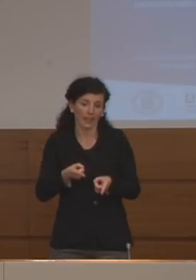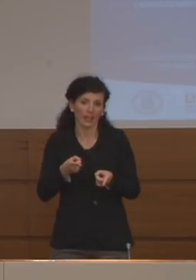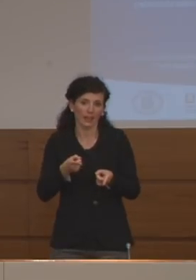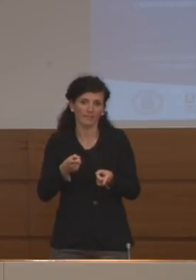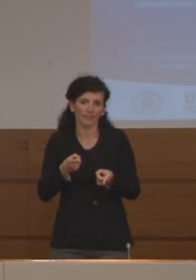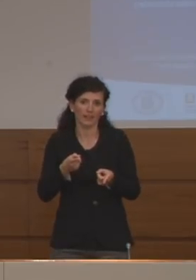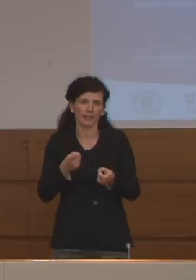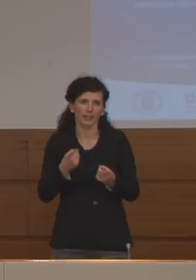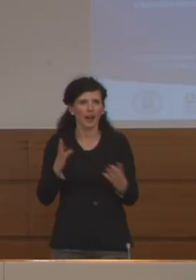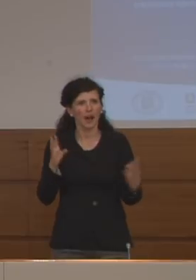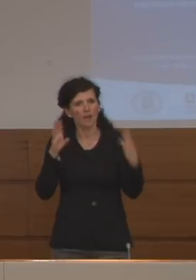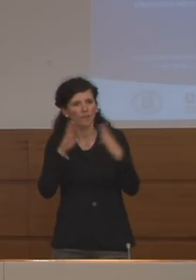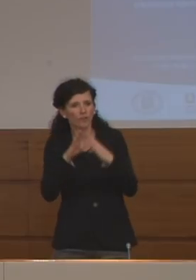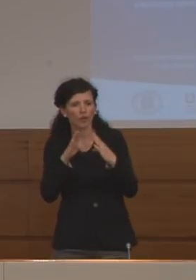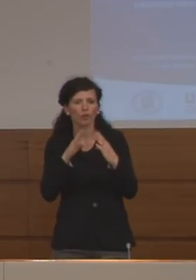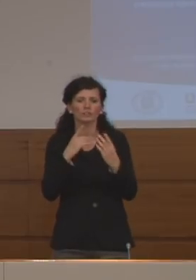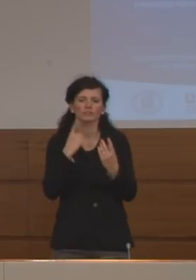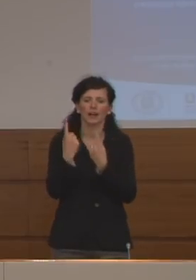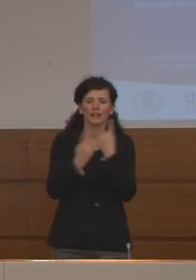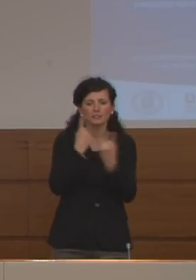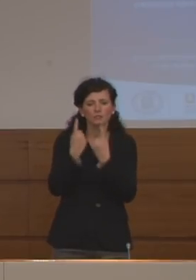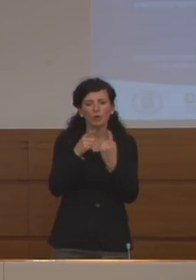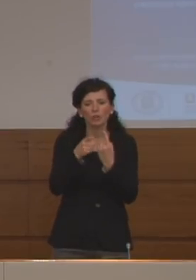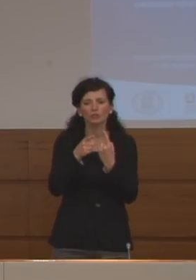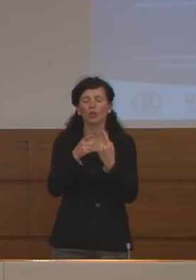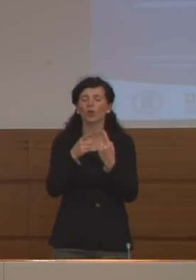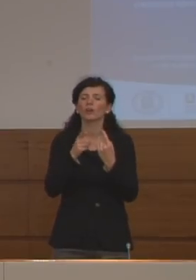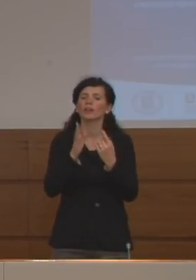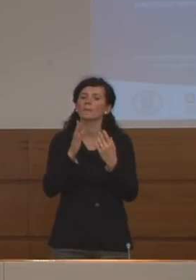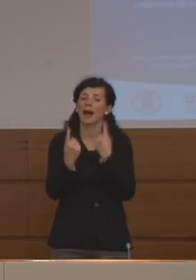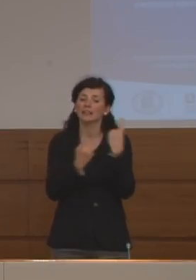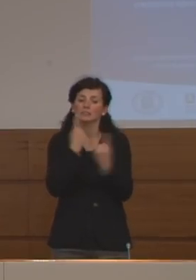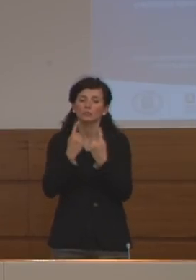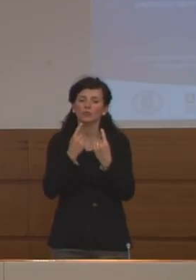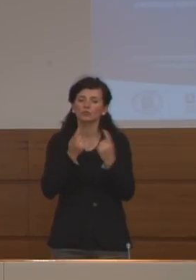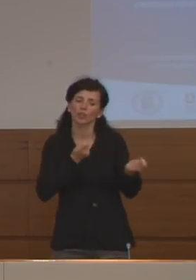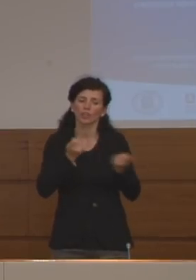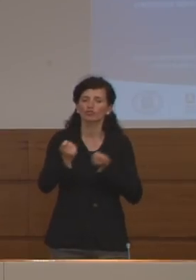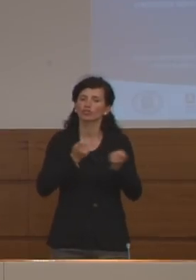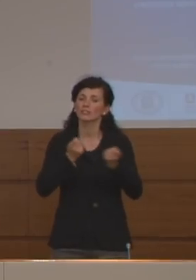avere più un carattere di ordine nazionale piuttosto che regionale,